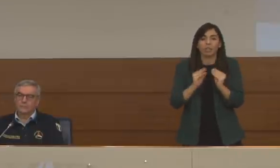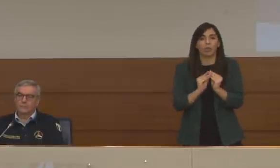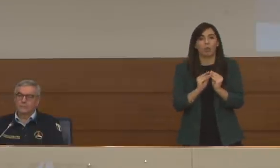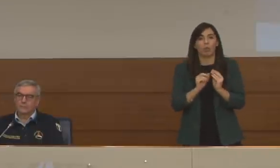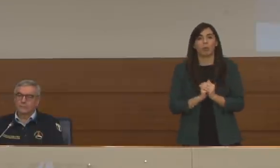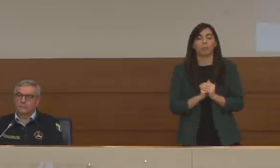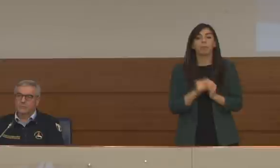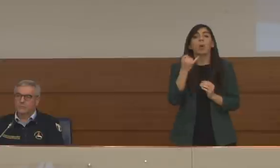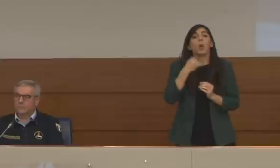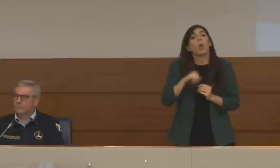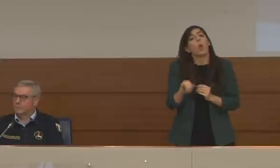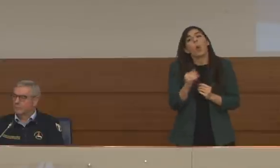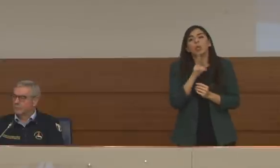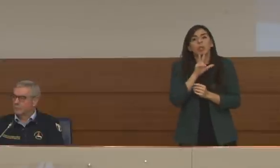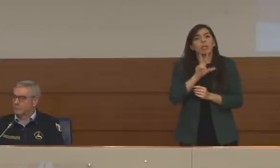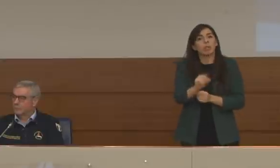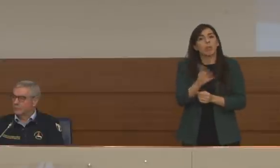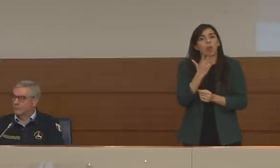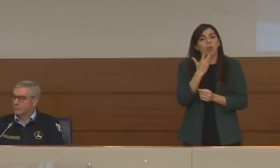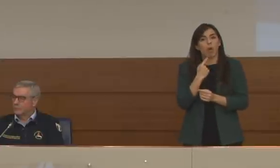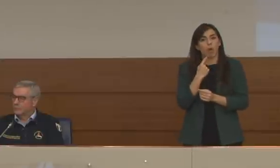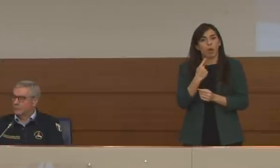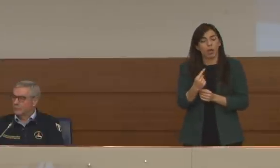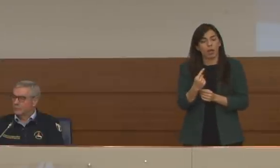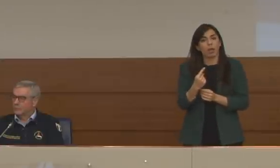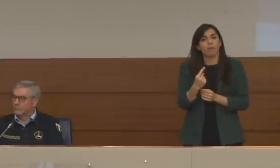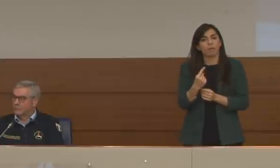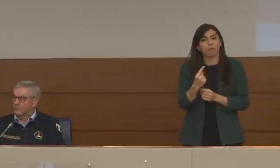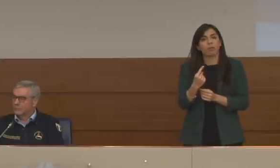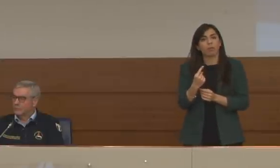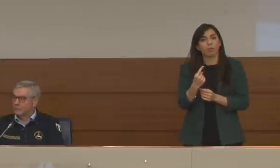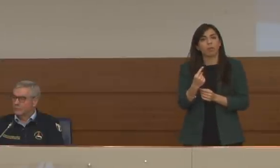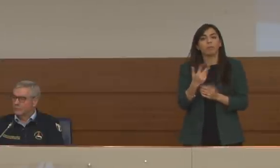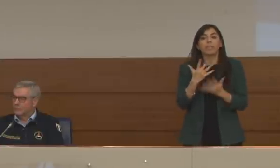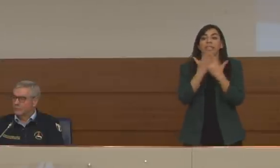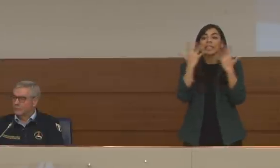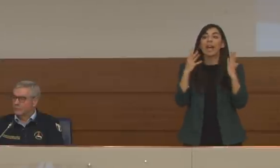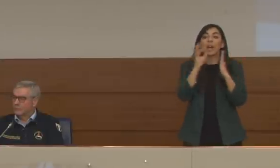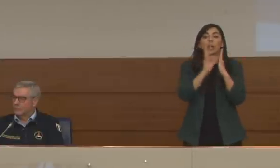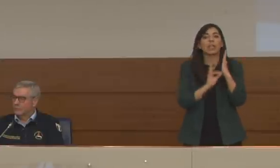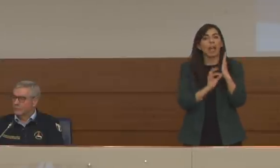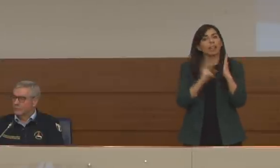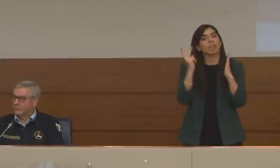Un ultimo commento che vorrei fare. E' chiaro che questi dati sono dati confortanti,